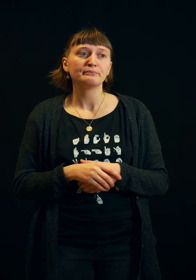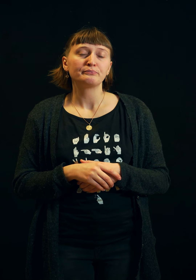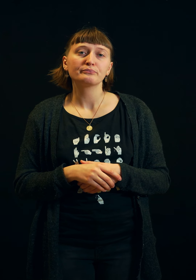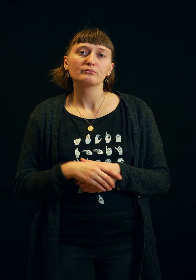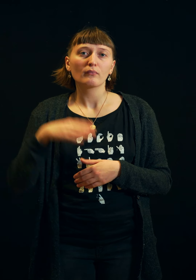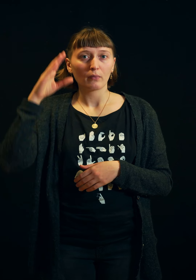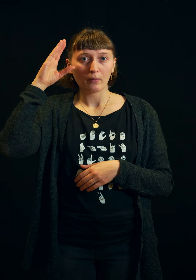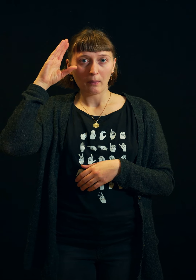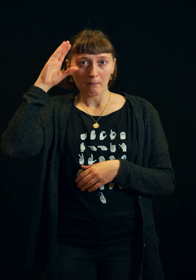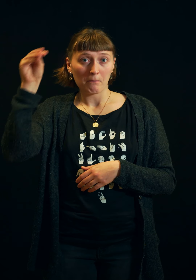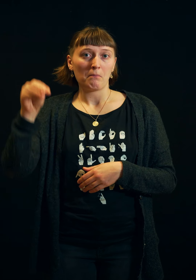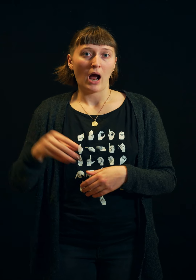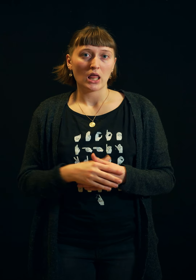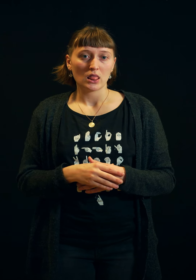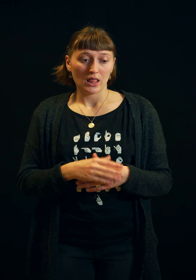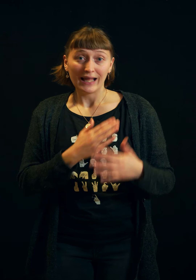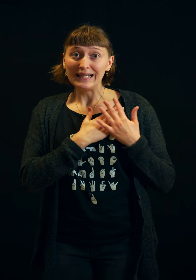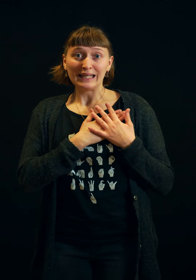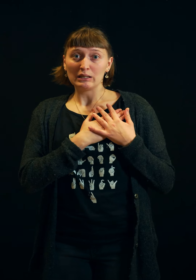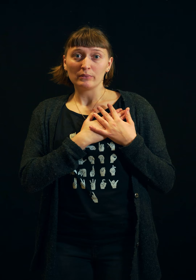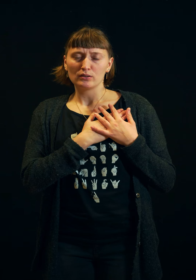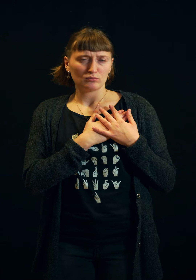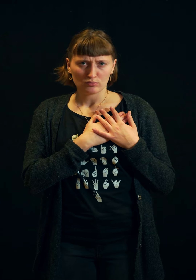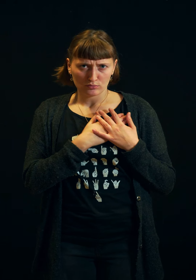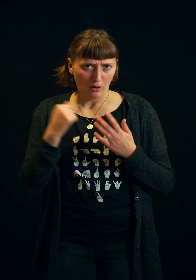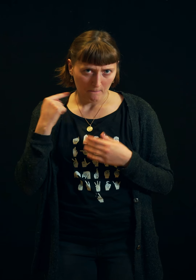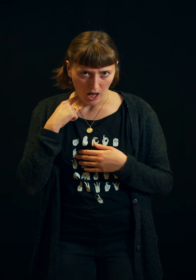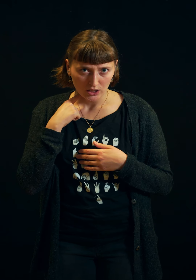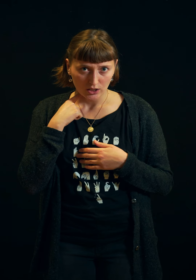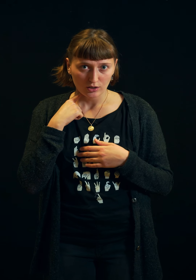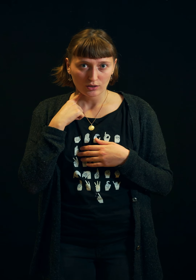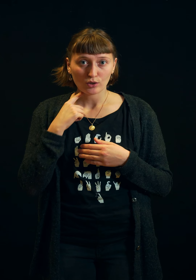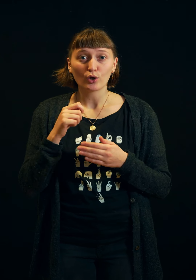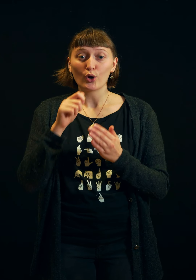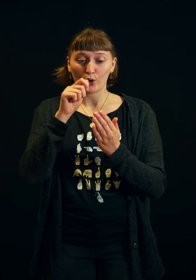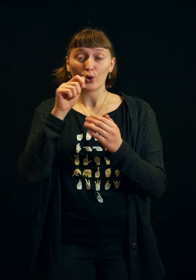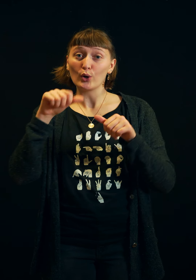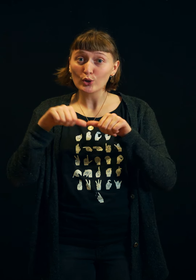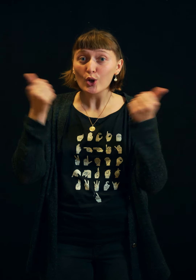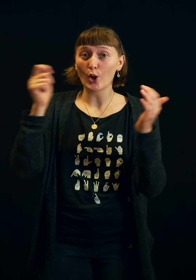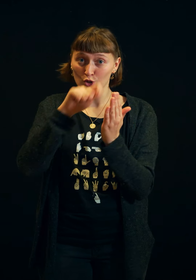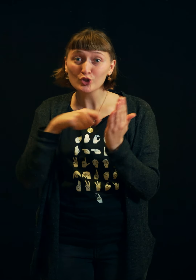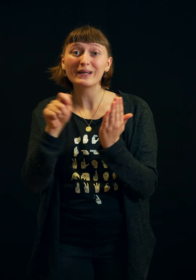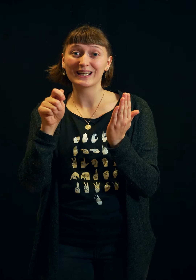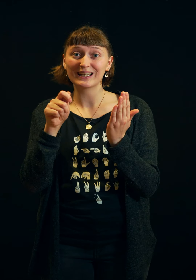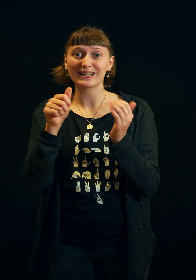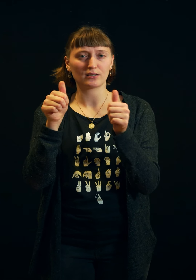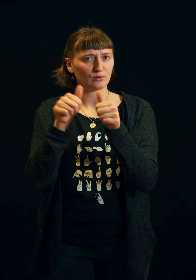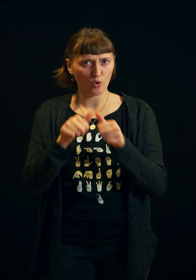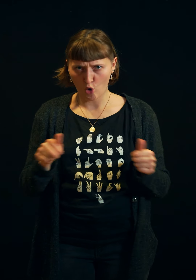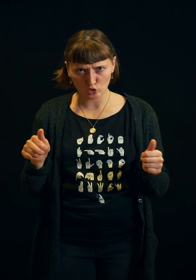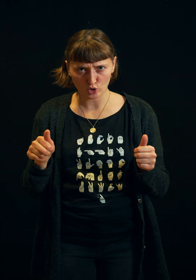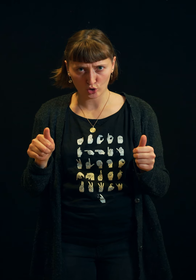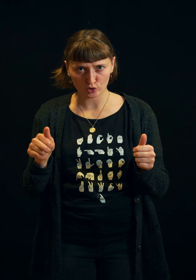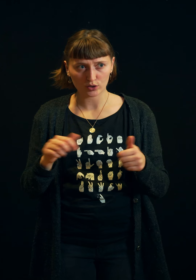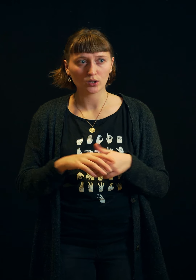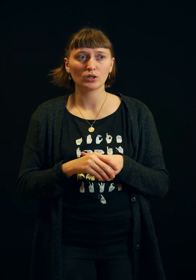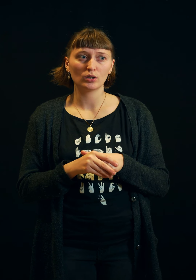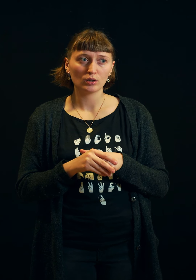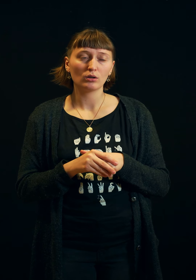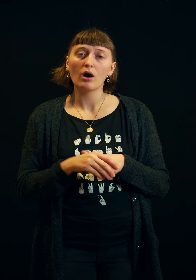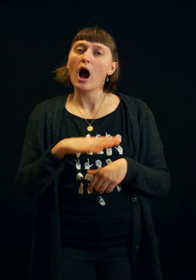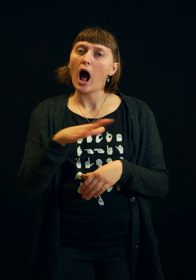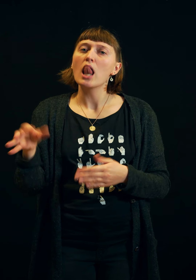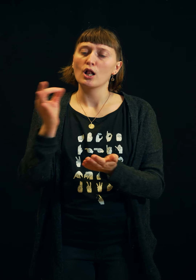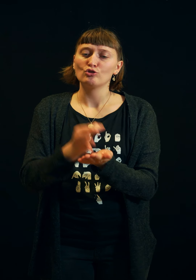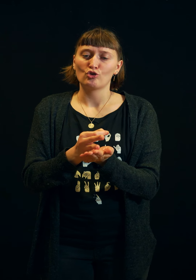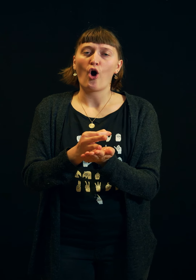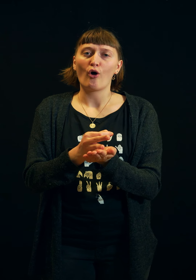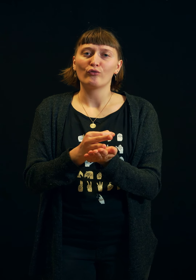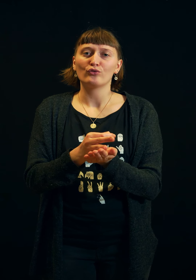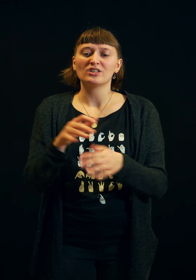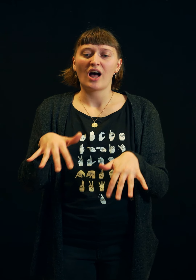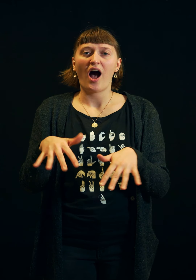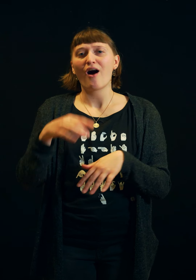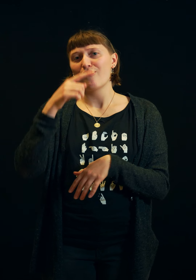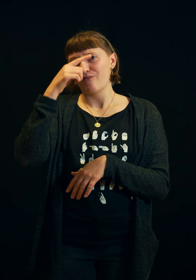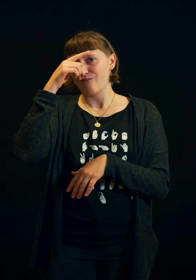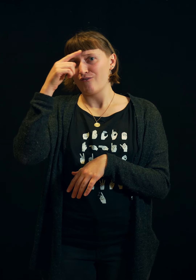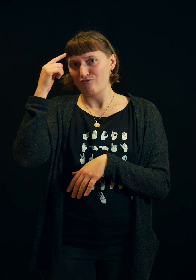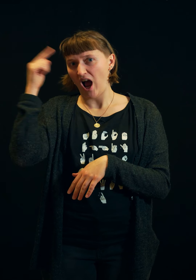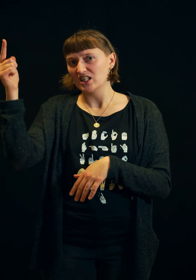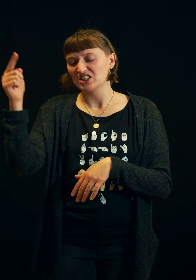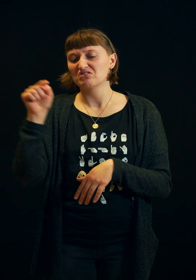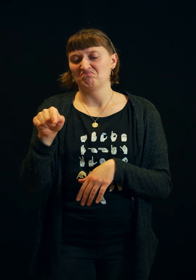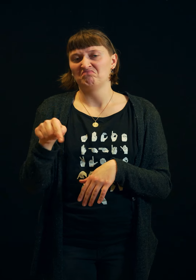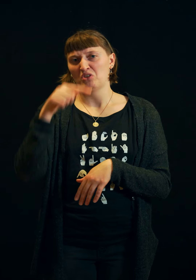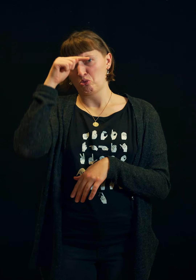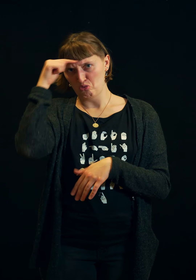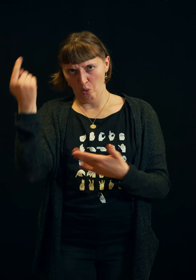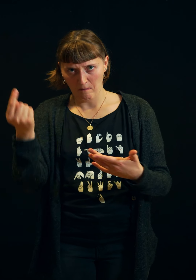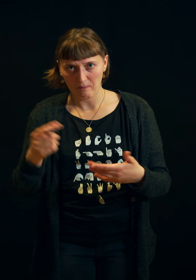Pech in der Liebe und Unglück im Spiel, auch galt er als verdummt im Dorfe,